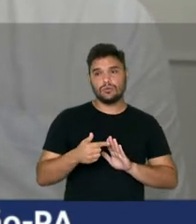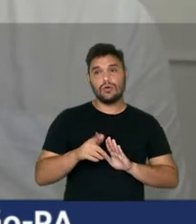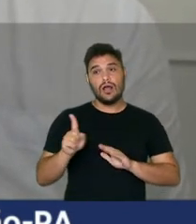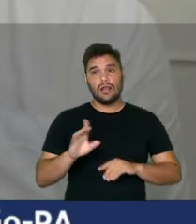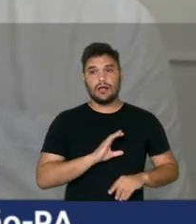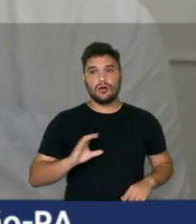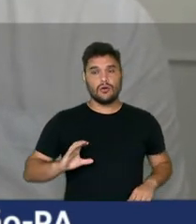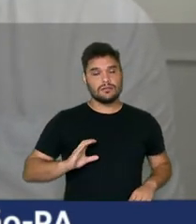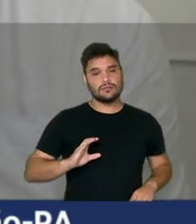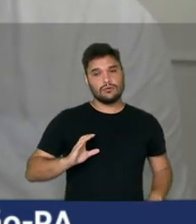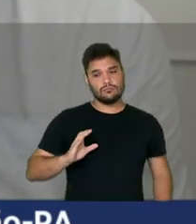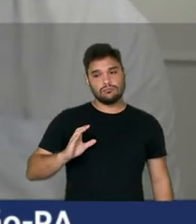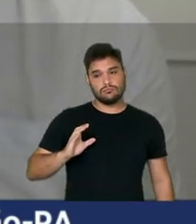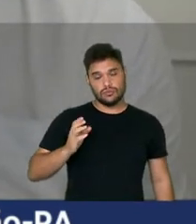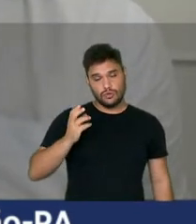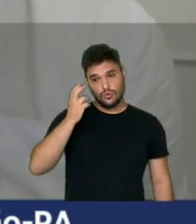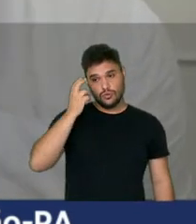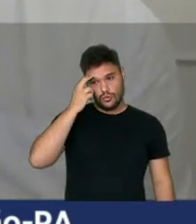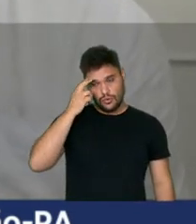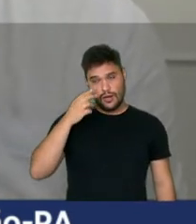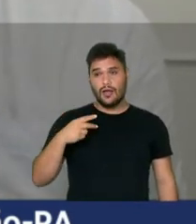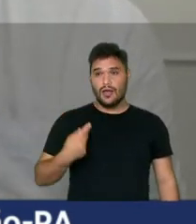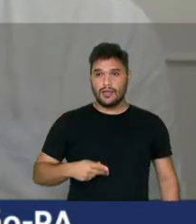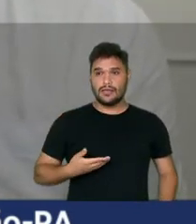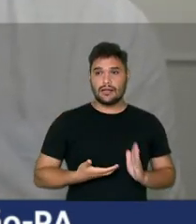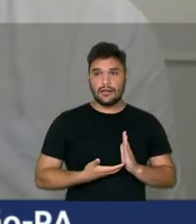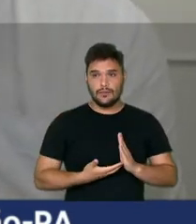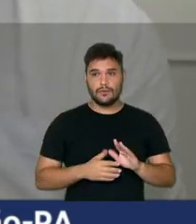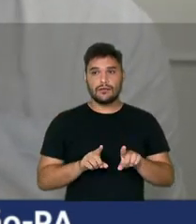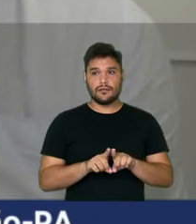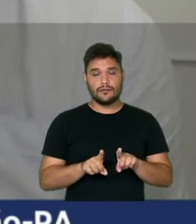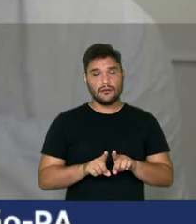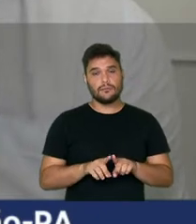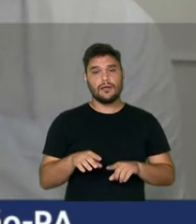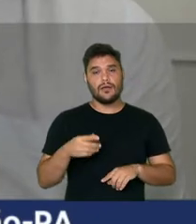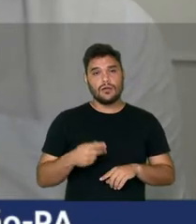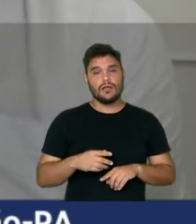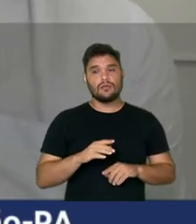LENCOS LATIVA DO PROJETO DE 2021, PROJETOS APENSADOS DO SUBSTITUTIVO DA COMISSÃO DE CULTURA DA CASA E DO